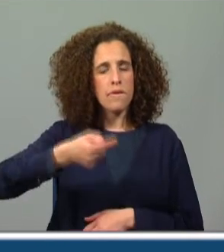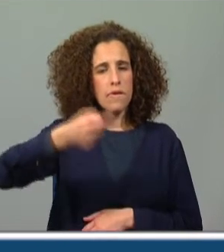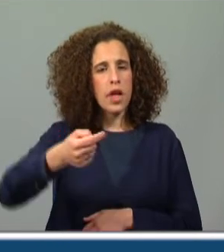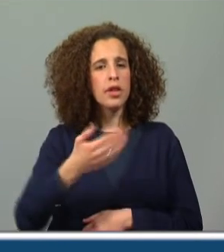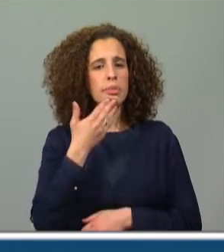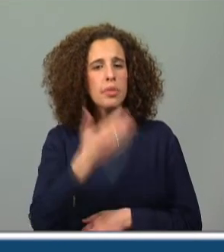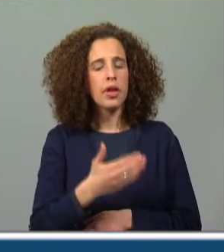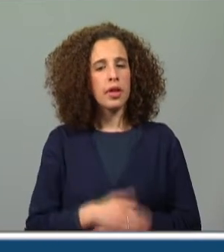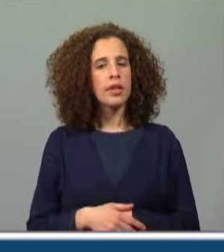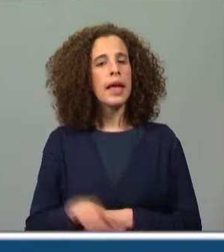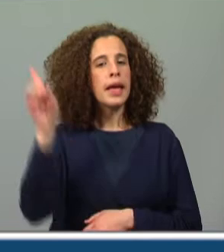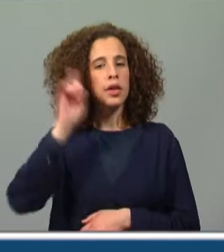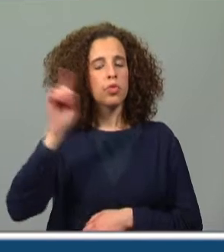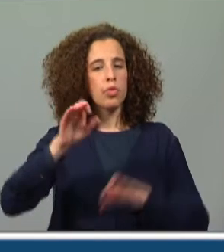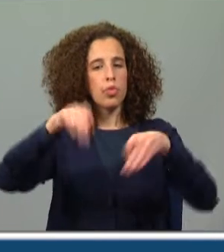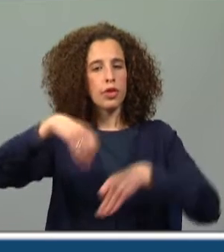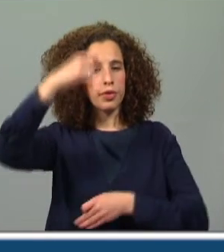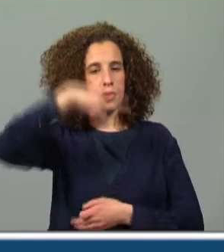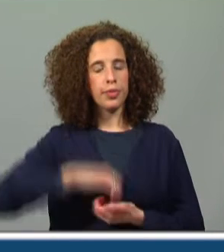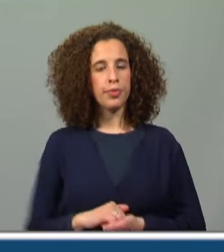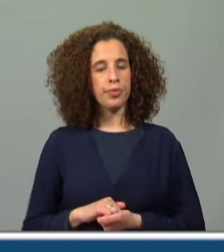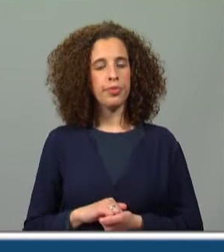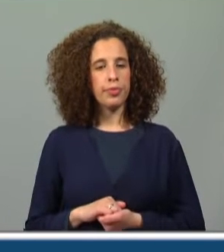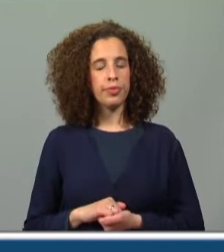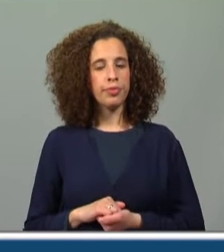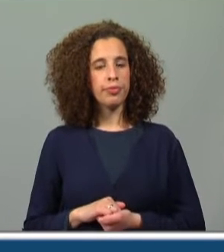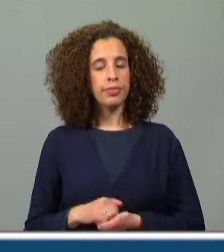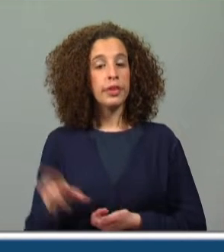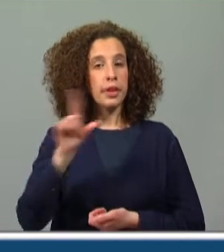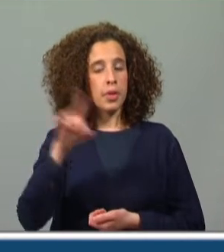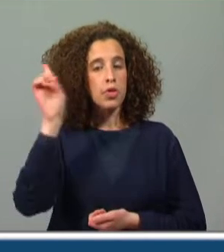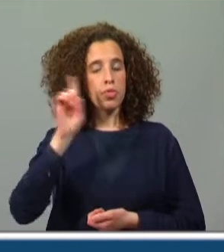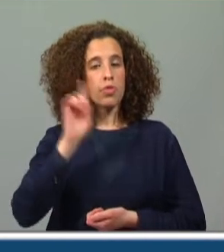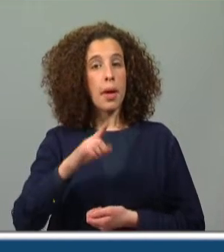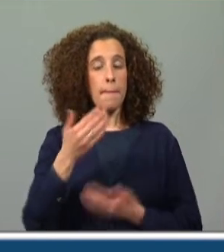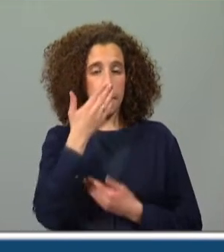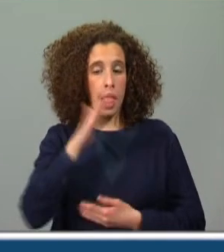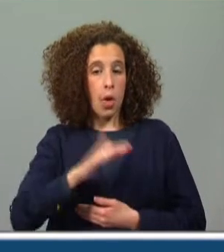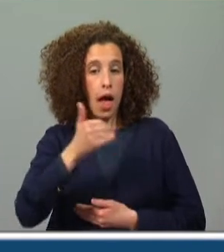determinante para o desenlace do conto e determinante pela atitude que tem não 決定了故事的結局並決定了它所沒有的態度